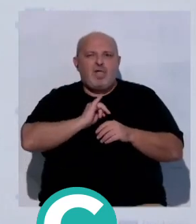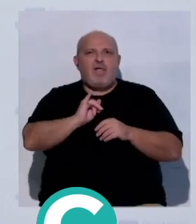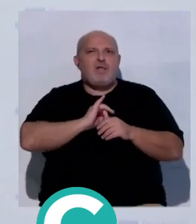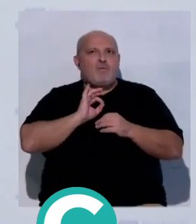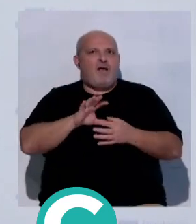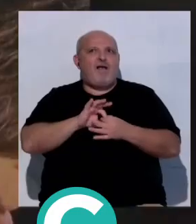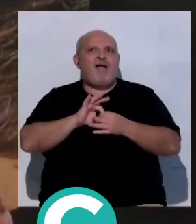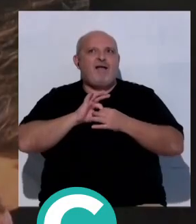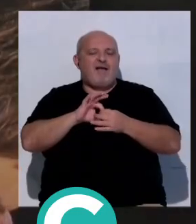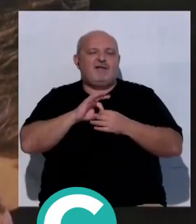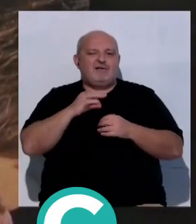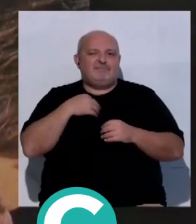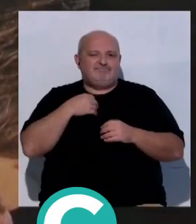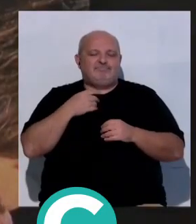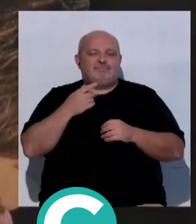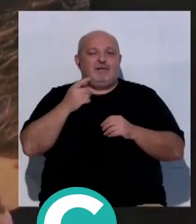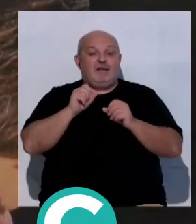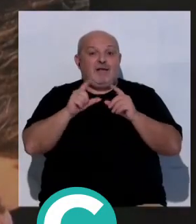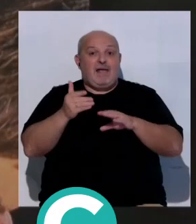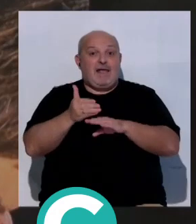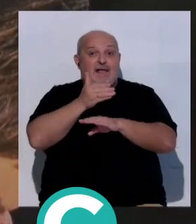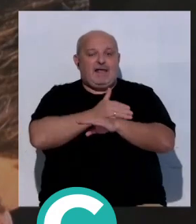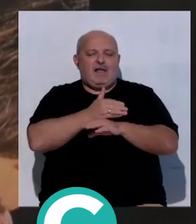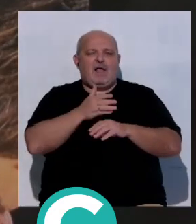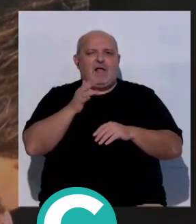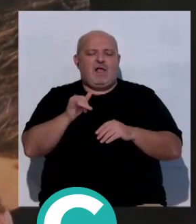se para que no están solos el preestreno de la película que ha contado con la presencia